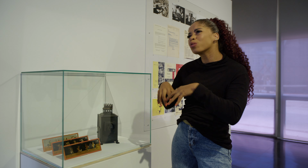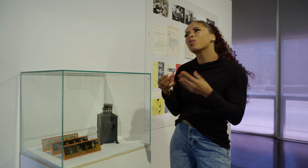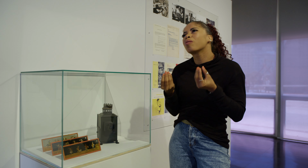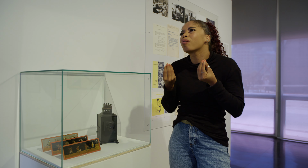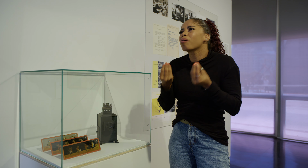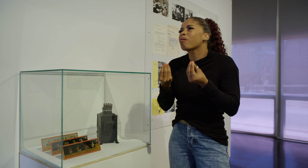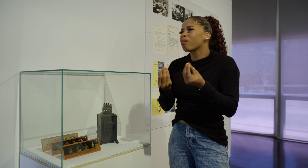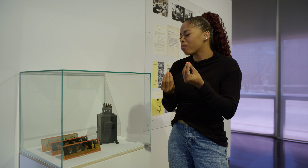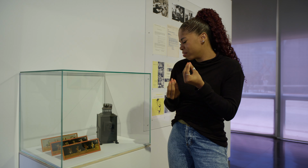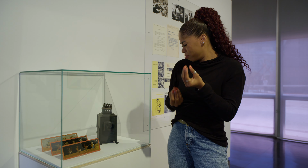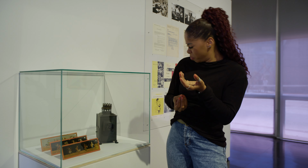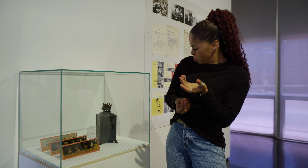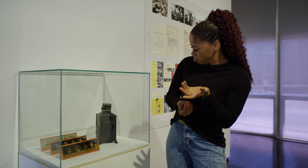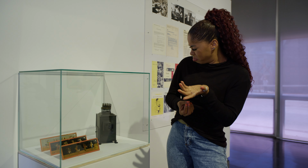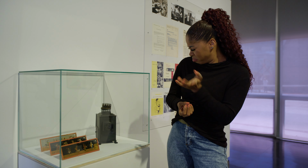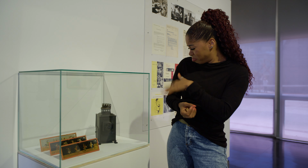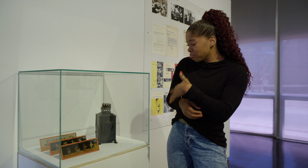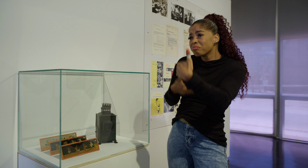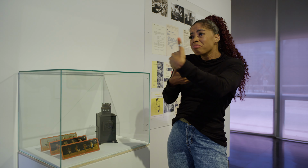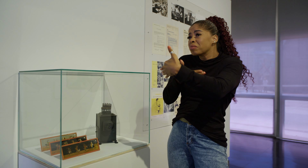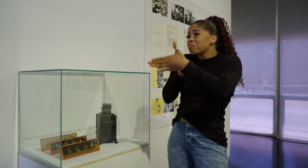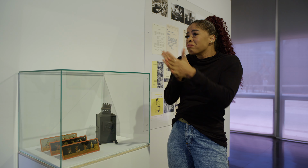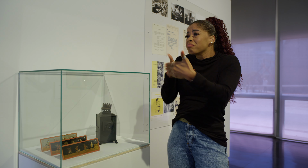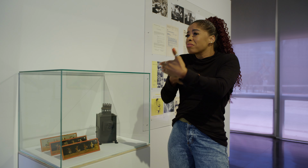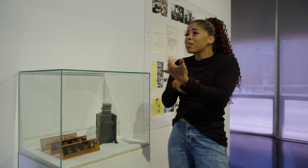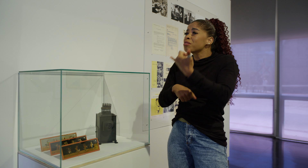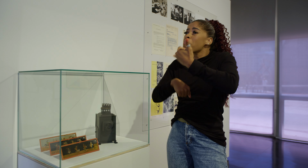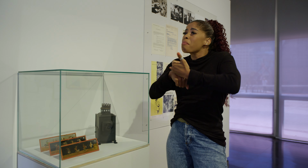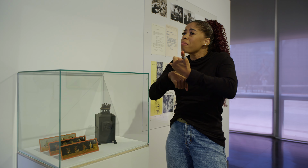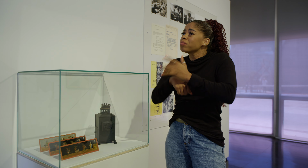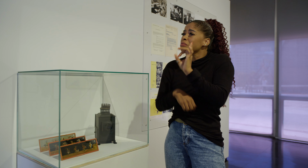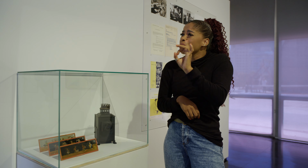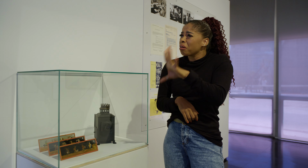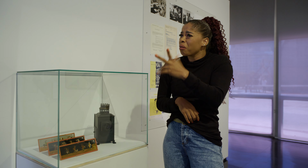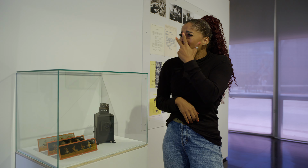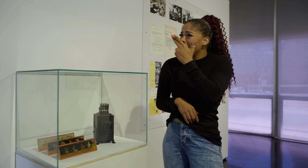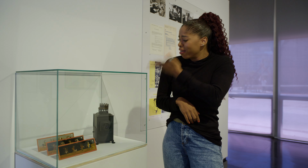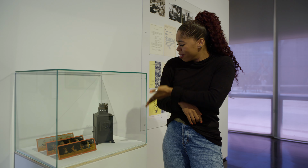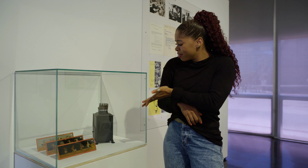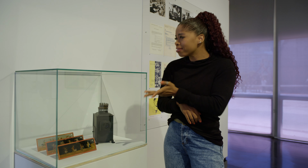Parece só uma caixinha de metal.